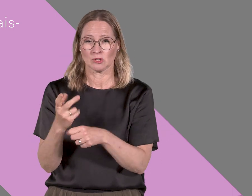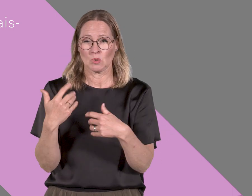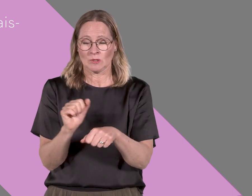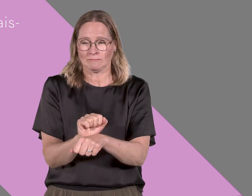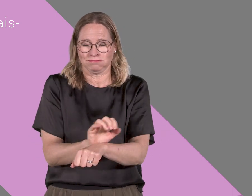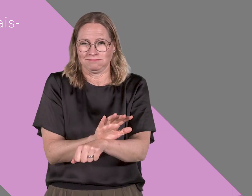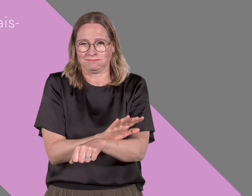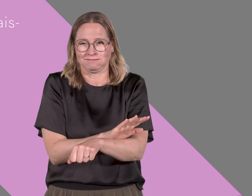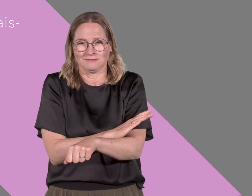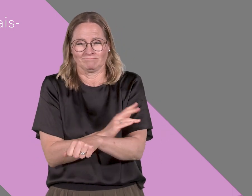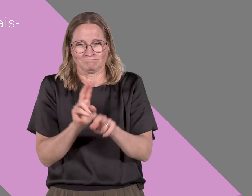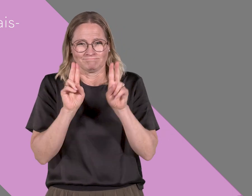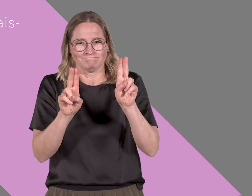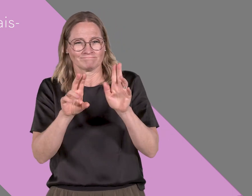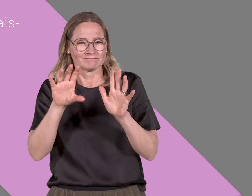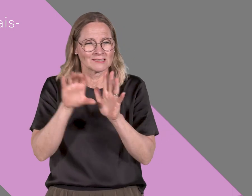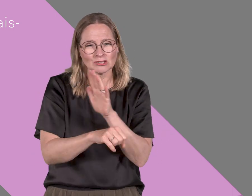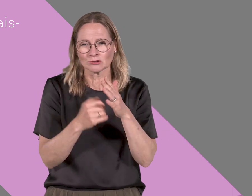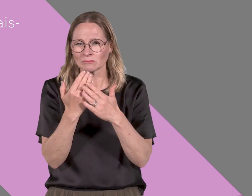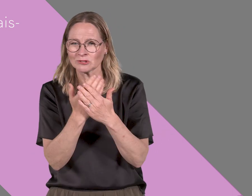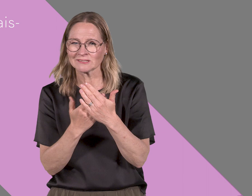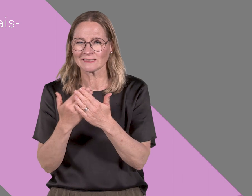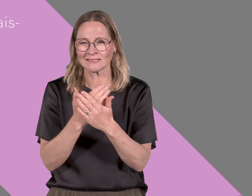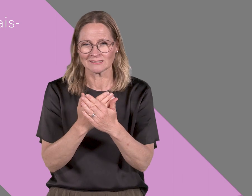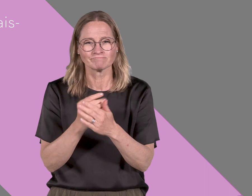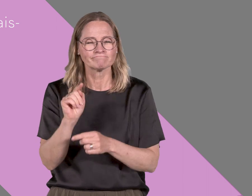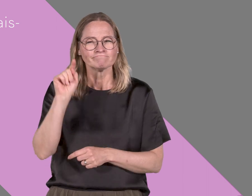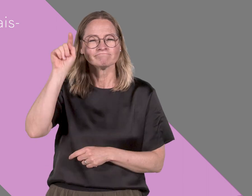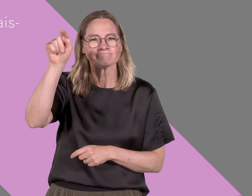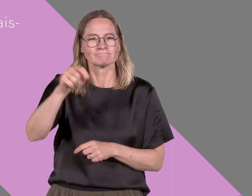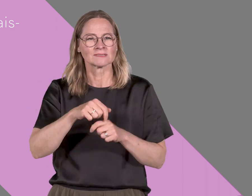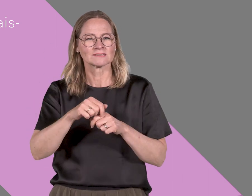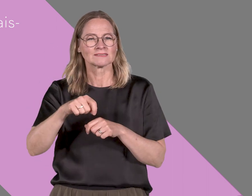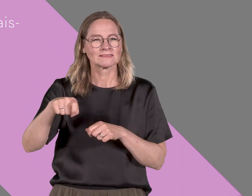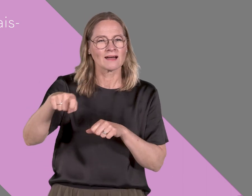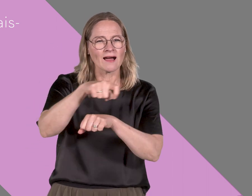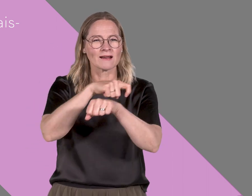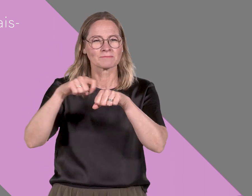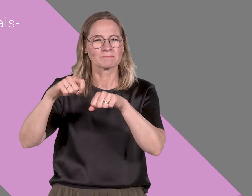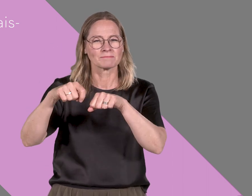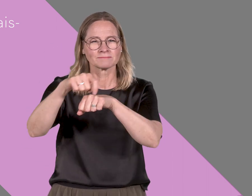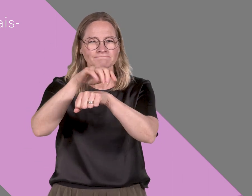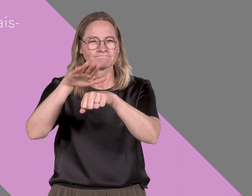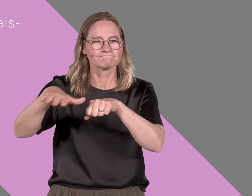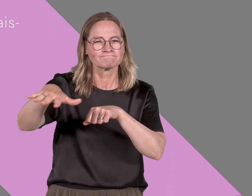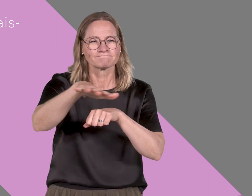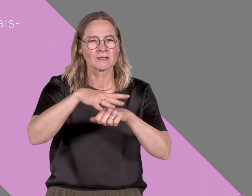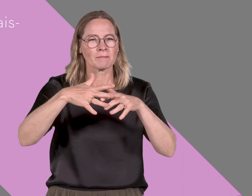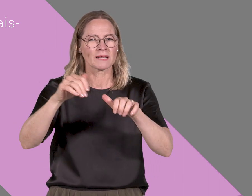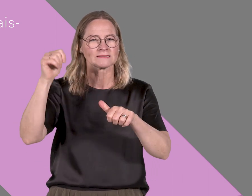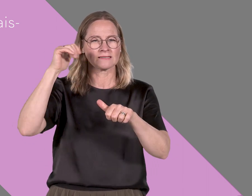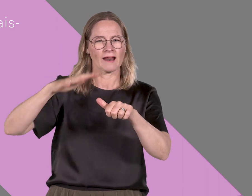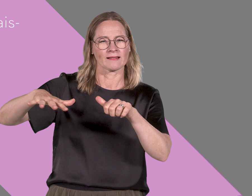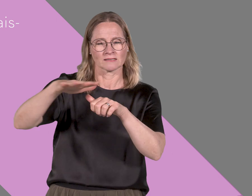on Selkämeren saaristoon sijoittuva kylmäävä true crime -mysteeri, -